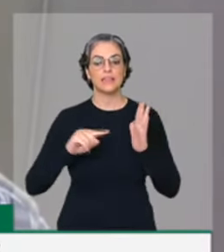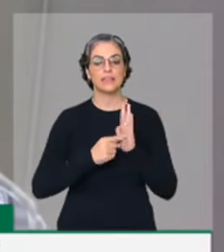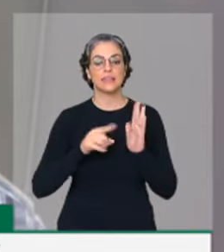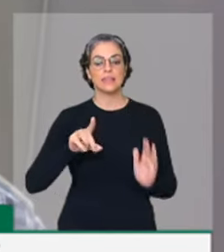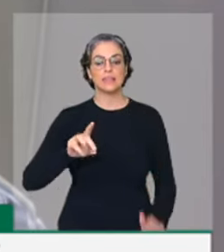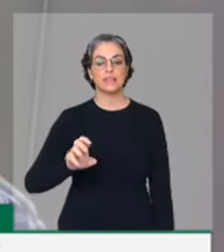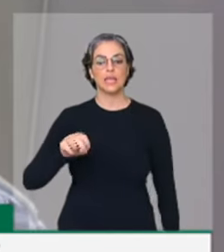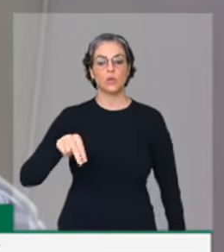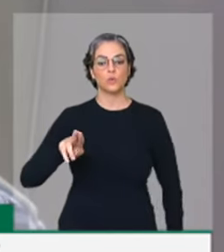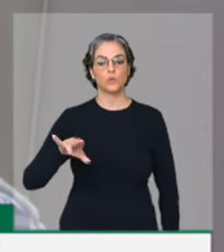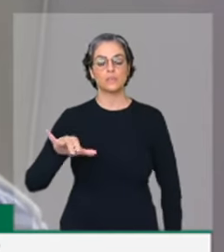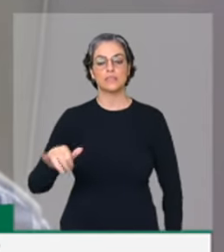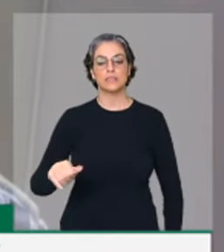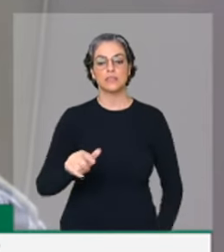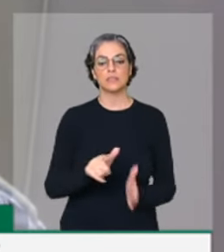EMPRESÁRIOS... MINEIROS.... TOMAM VACINAS ESCONDIDAS.